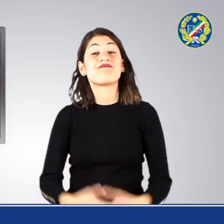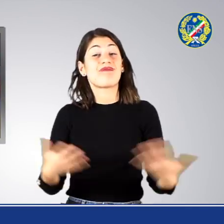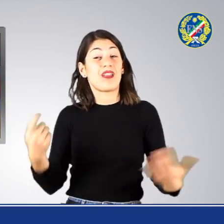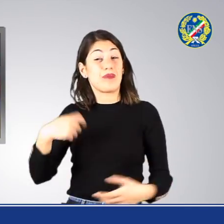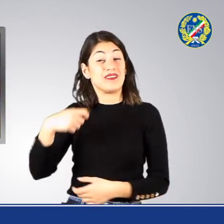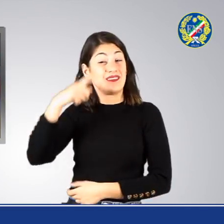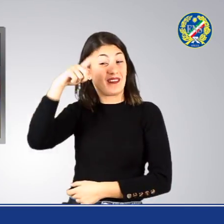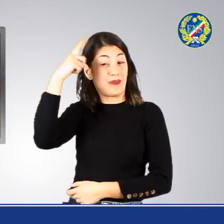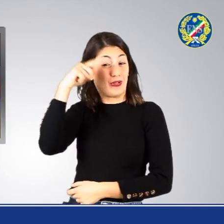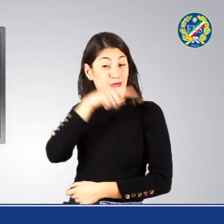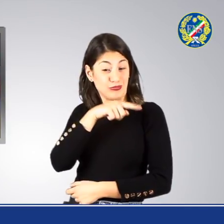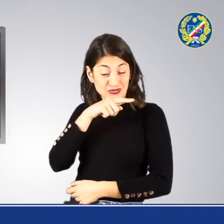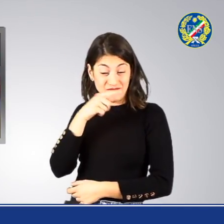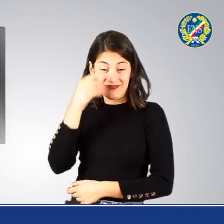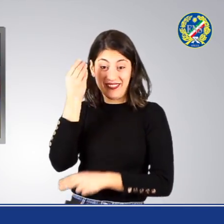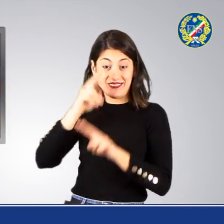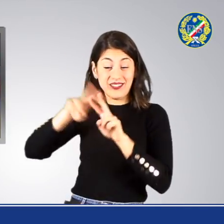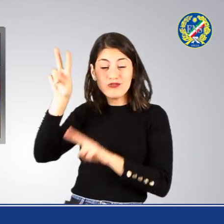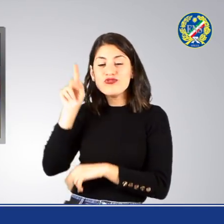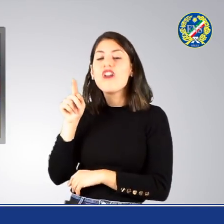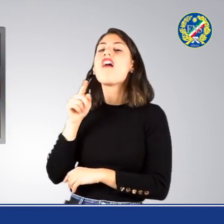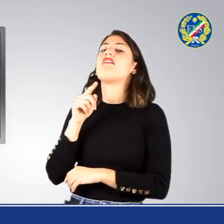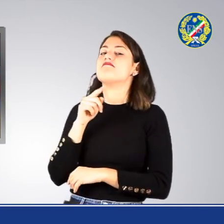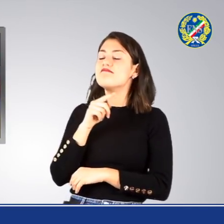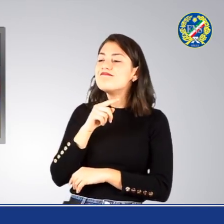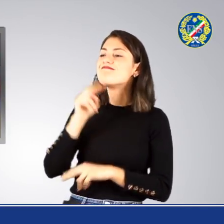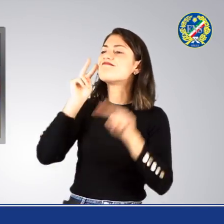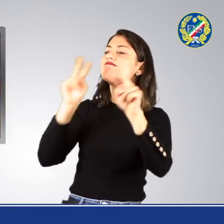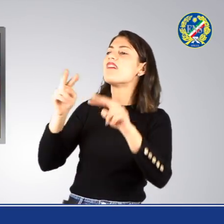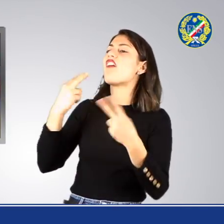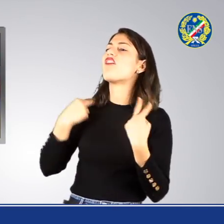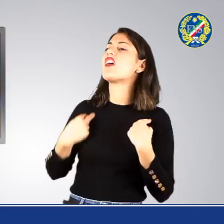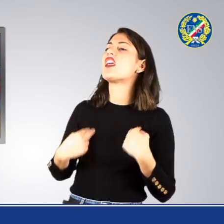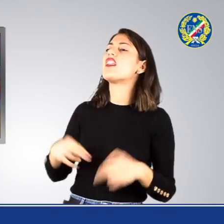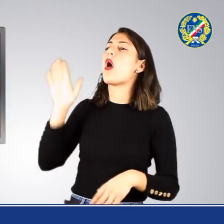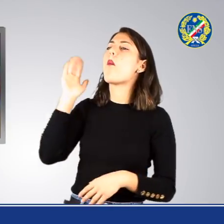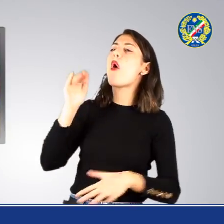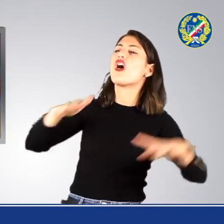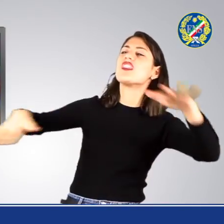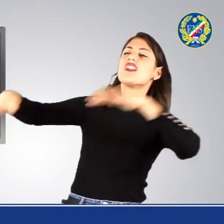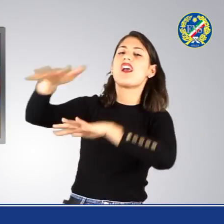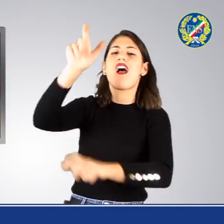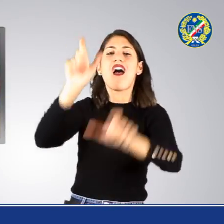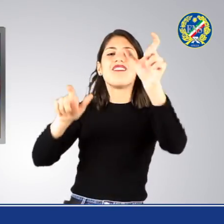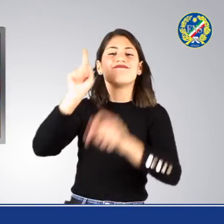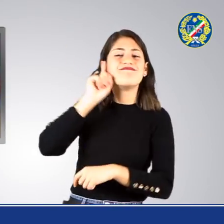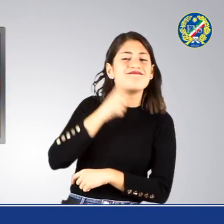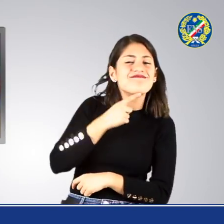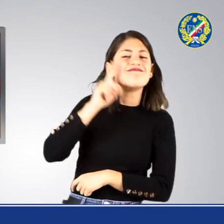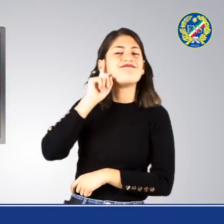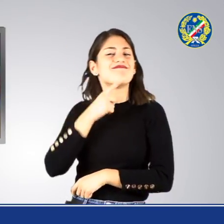Il Presidente Nazionale ENS Giuseppe Petrucci ha affermato che le persone sorde sono in grave difficoltà